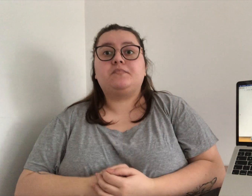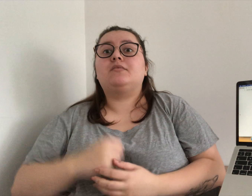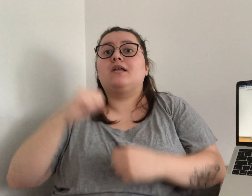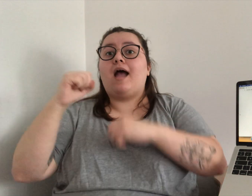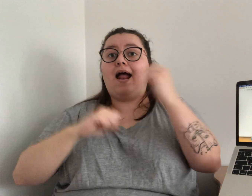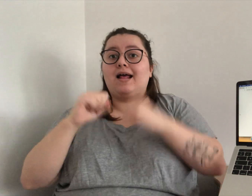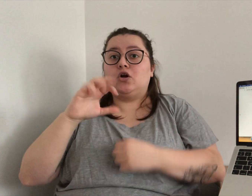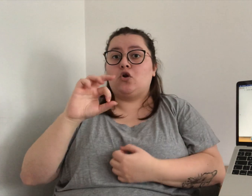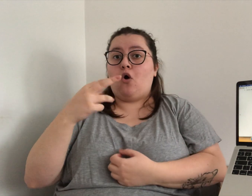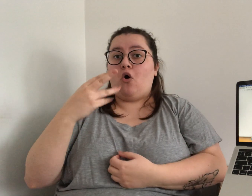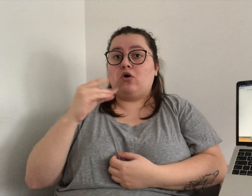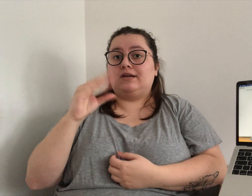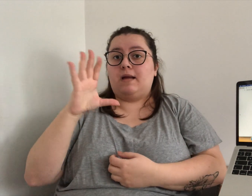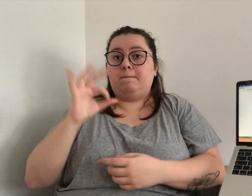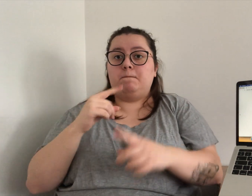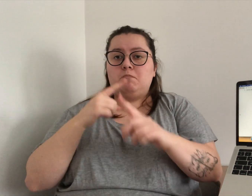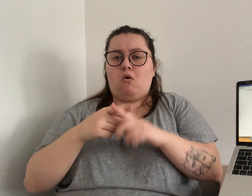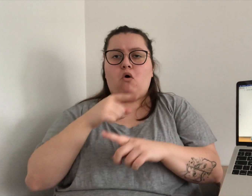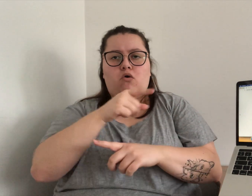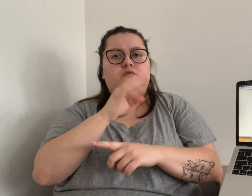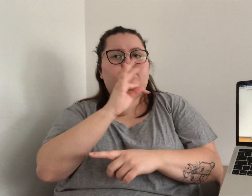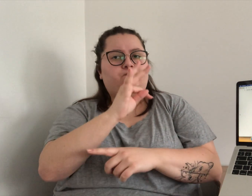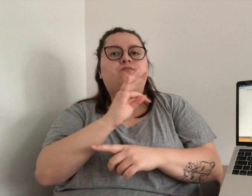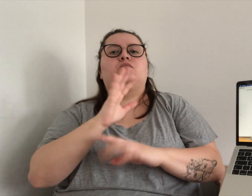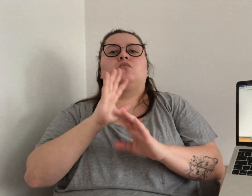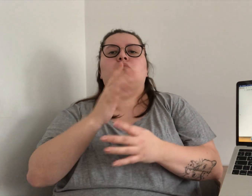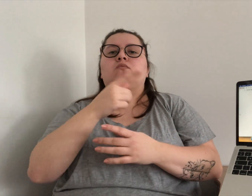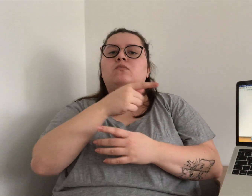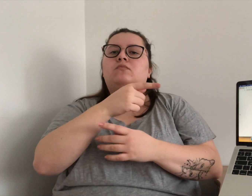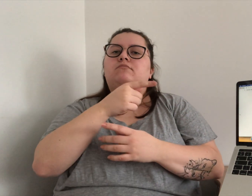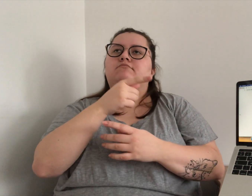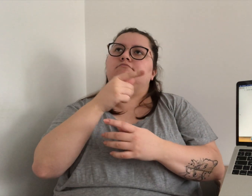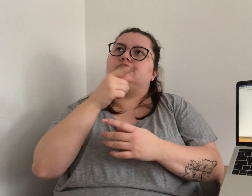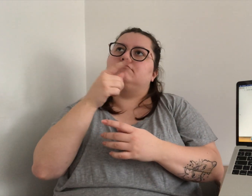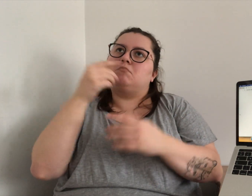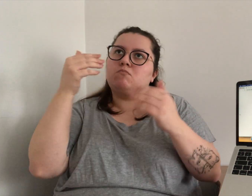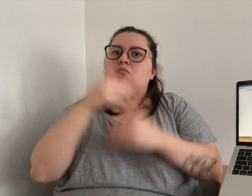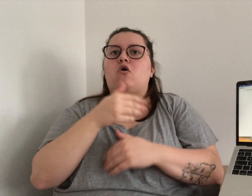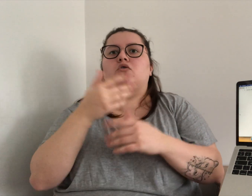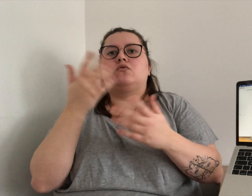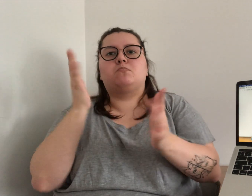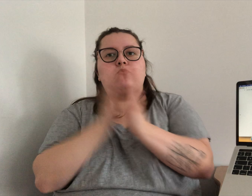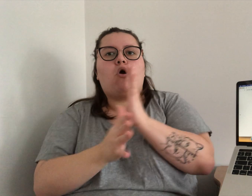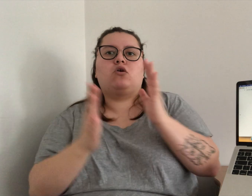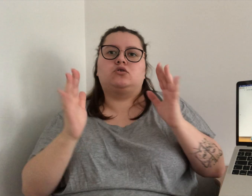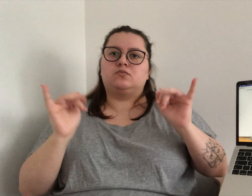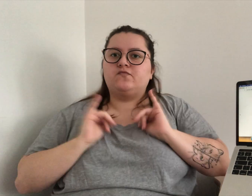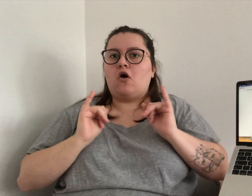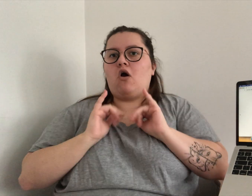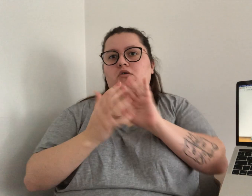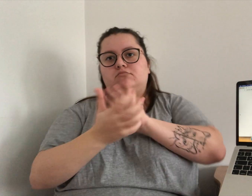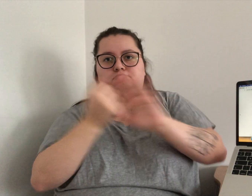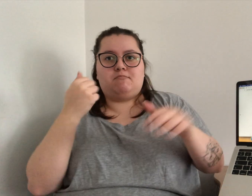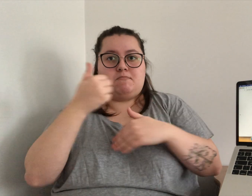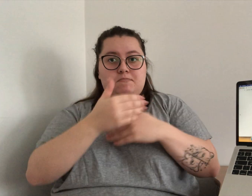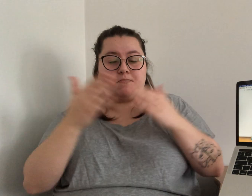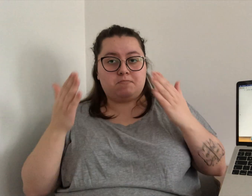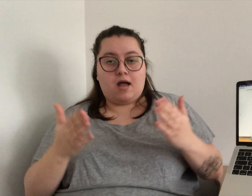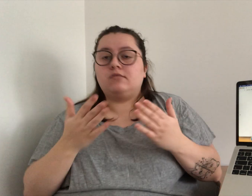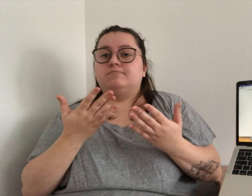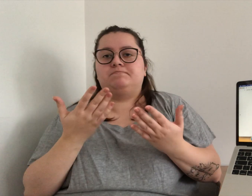Allegro One Box to wygodny sposób na odebranie przesyłki.